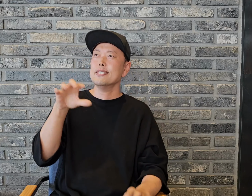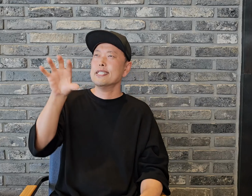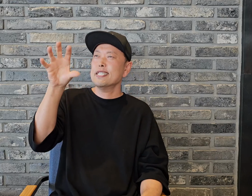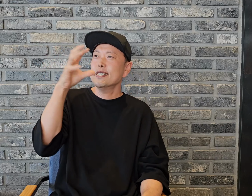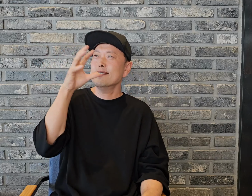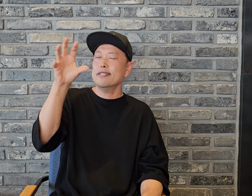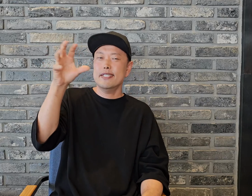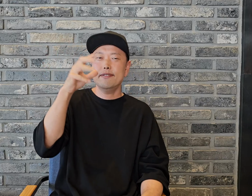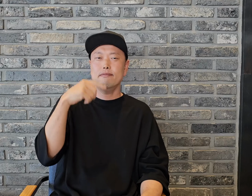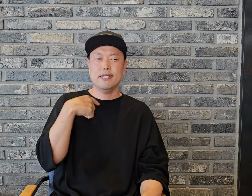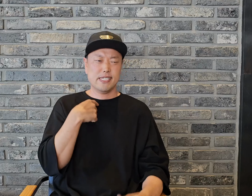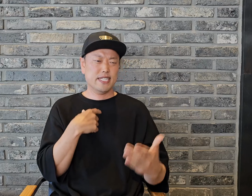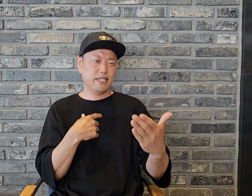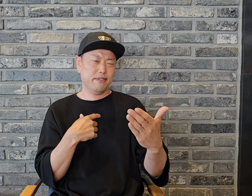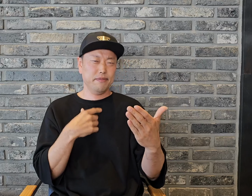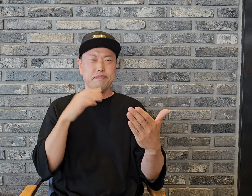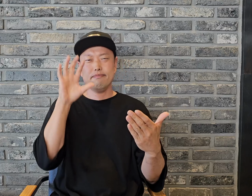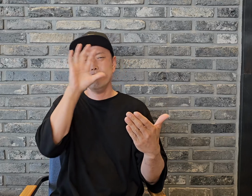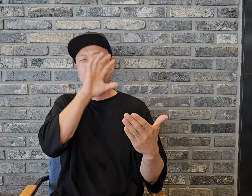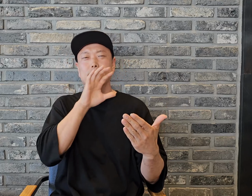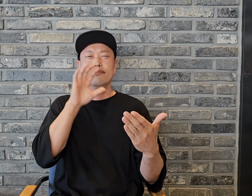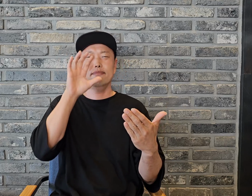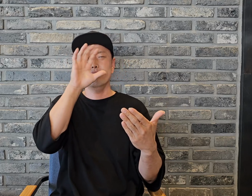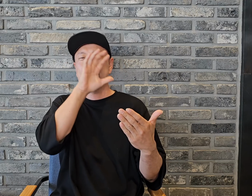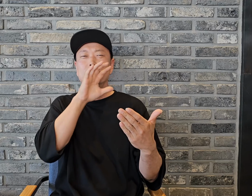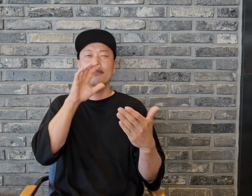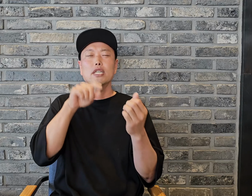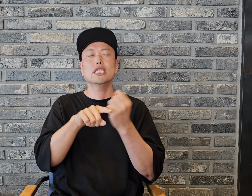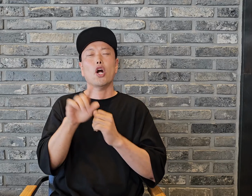ありのままを忠実に再現してみました。